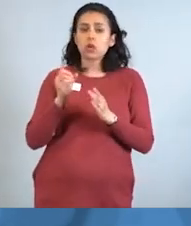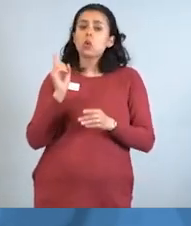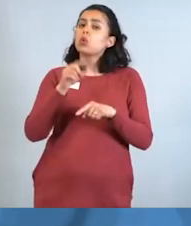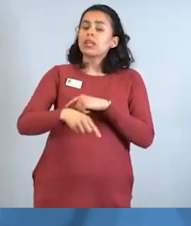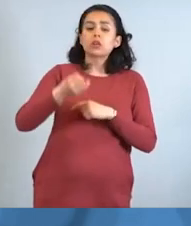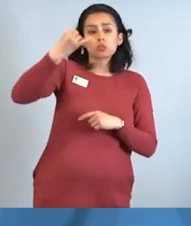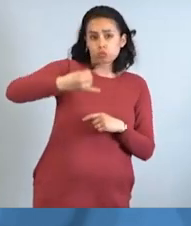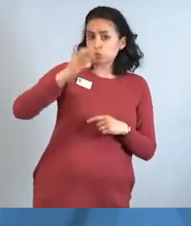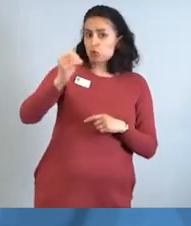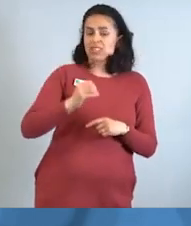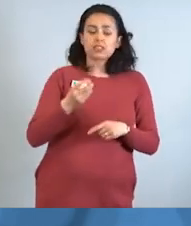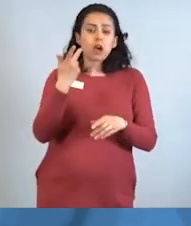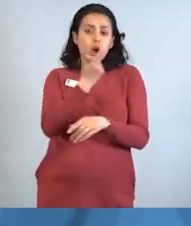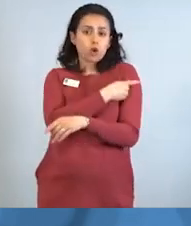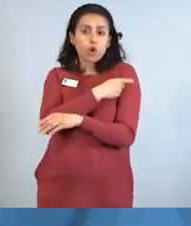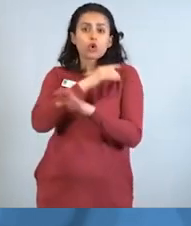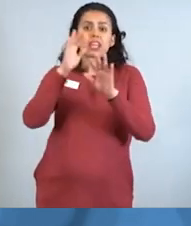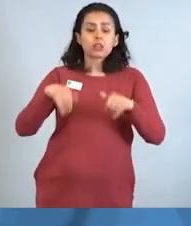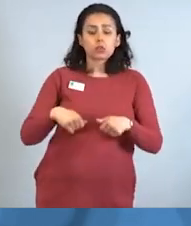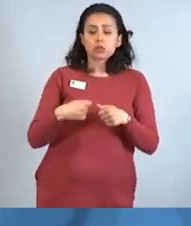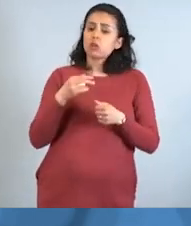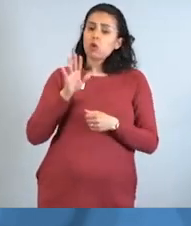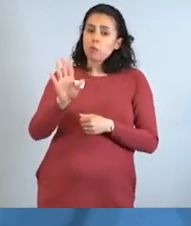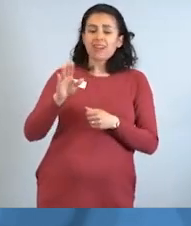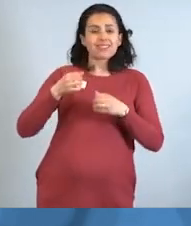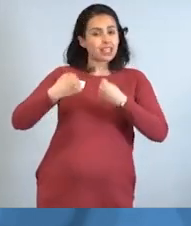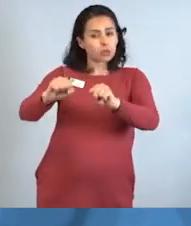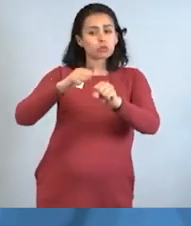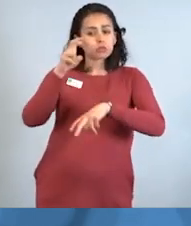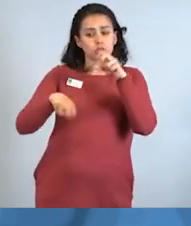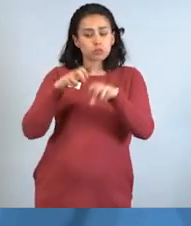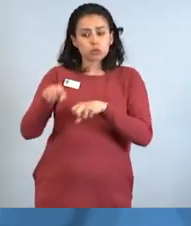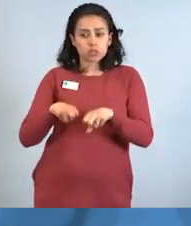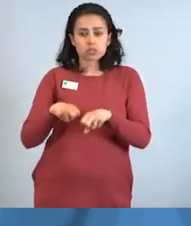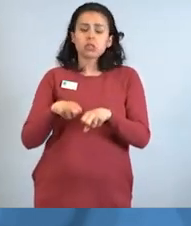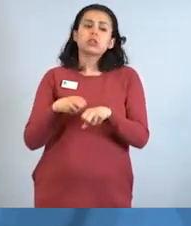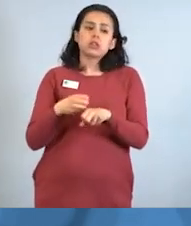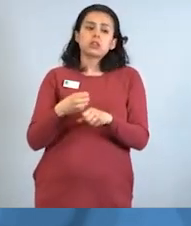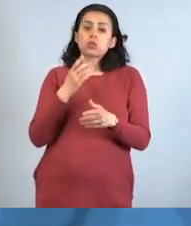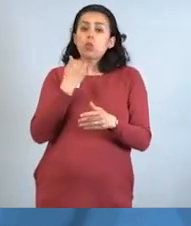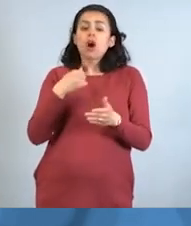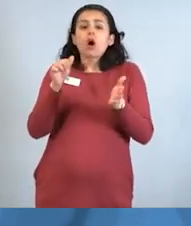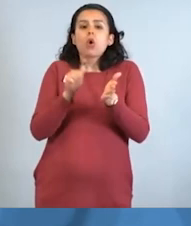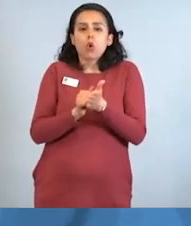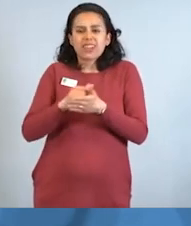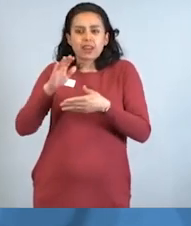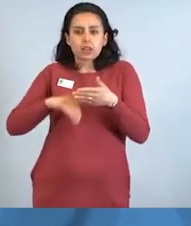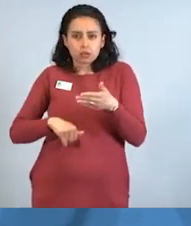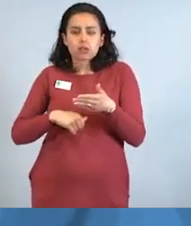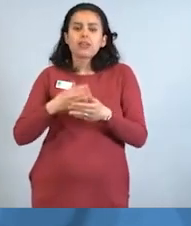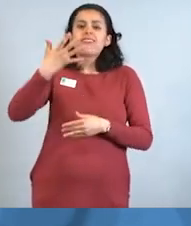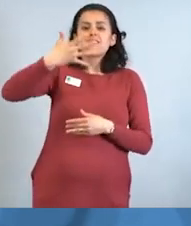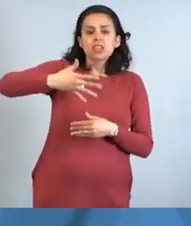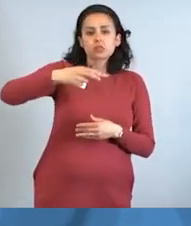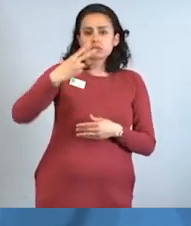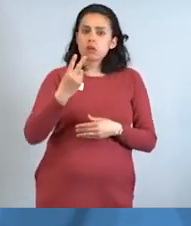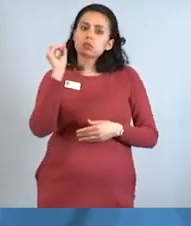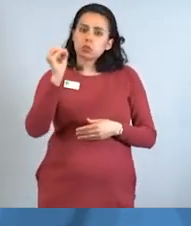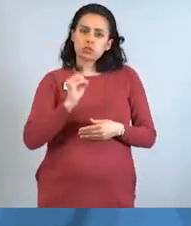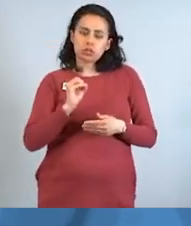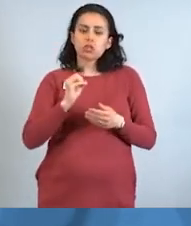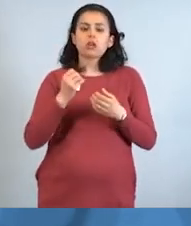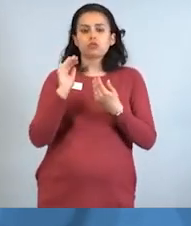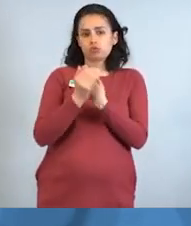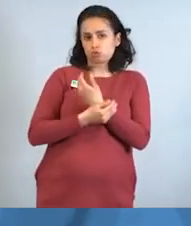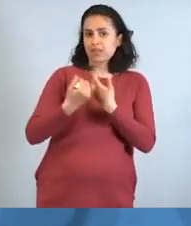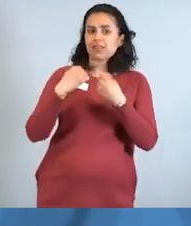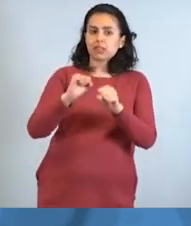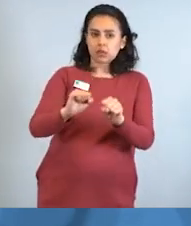Israelin tehokkuustutkimuksessa on nähty, että suojateho oireettomalta infektiolta on 52 % ensimmäisen annoksen jälkeen